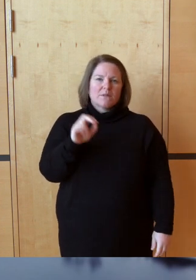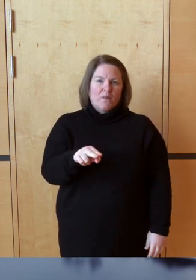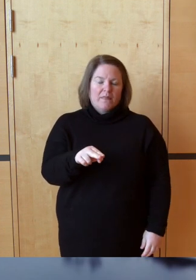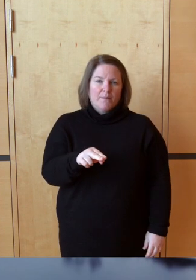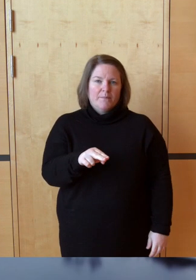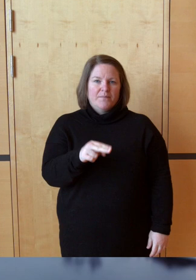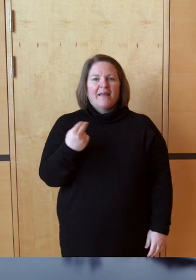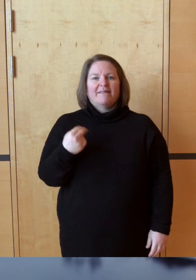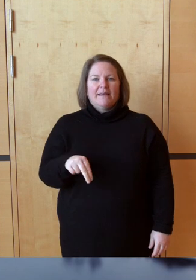Nej